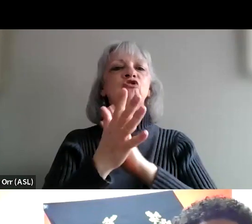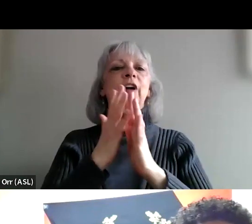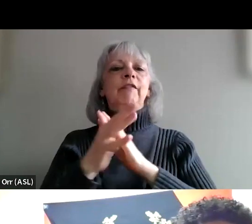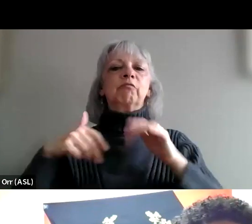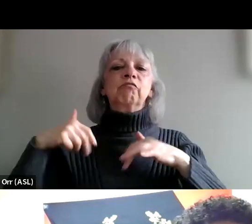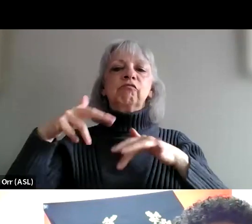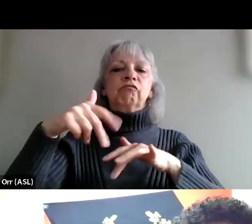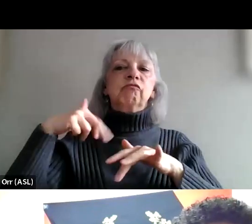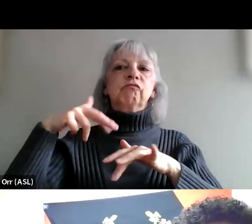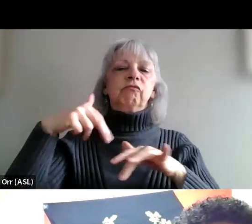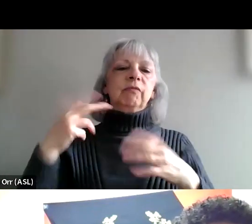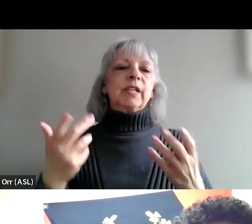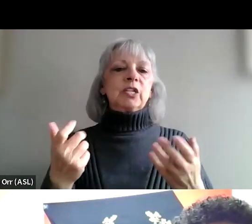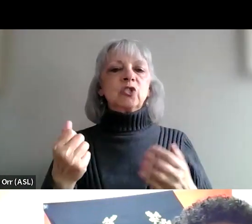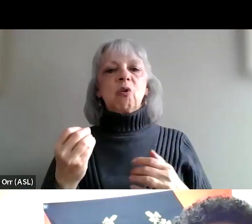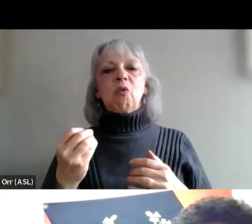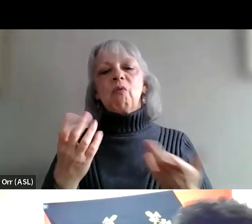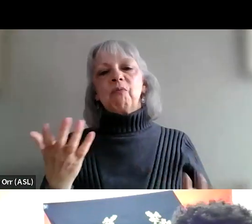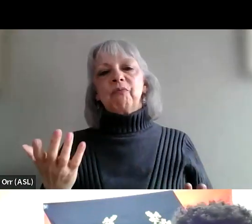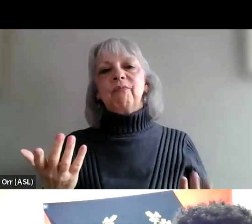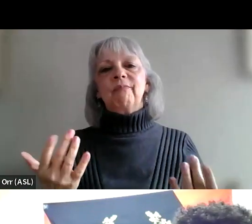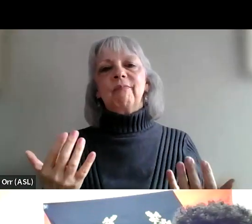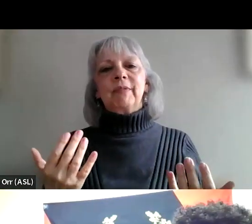¿Tienes algo que agregar?